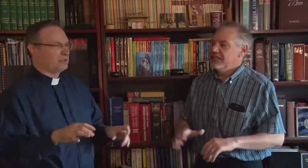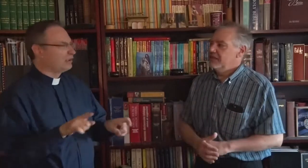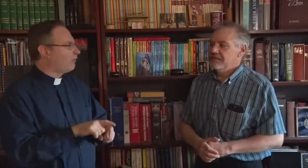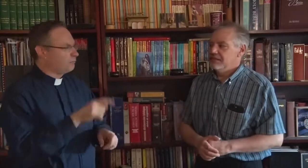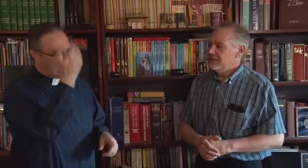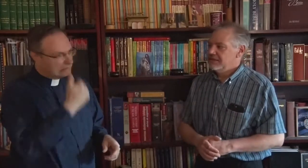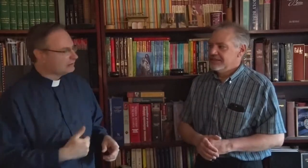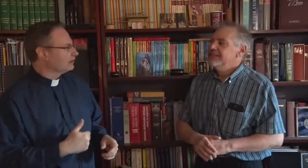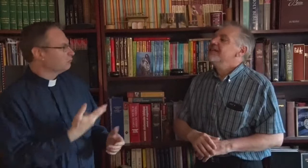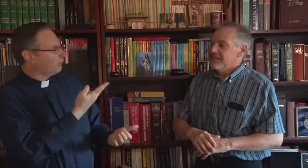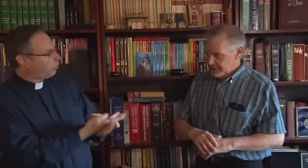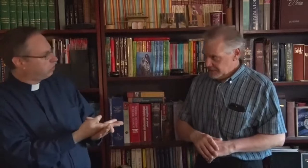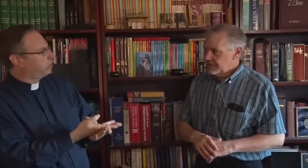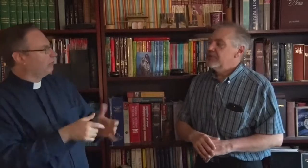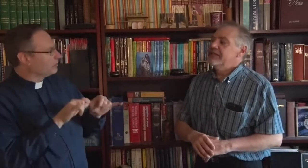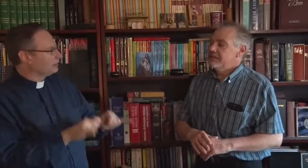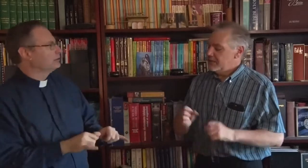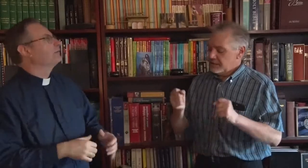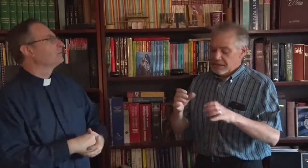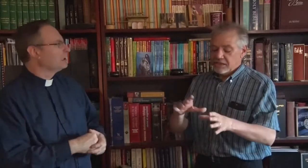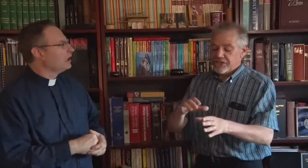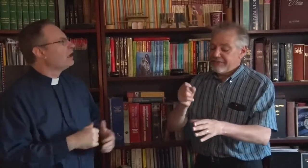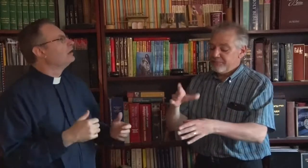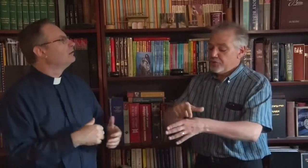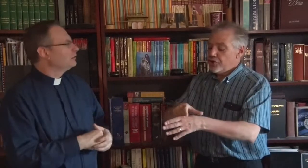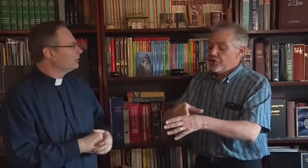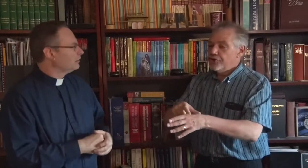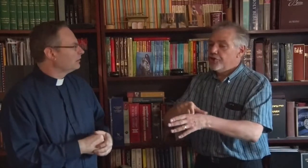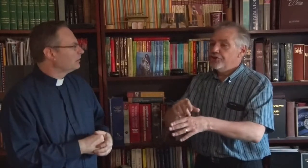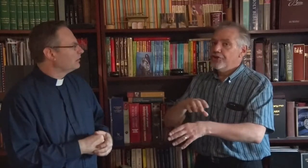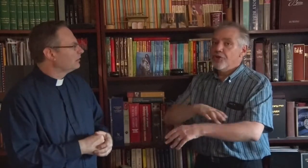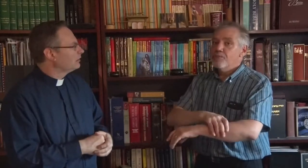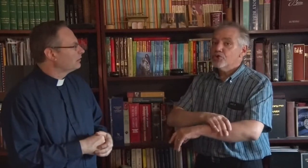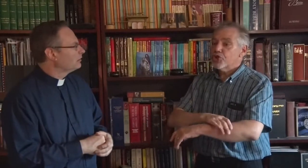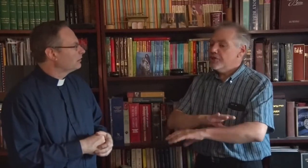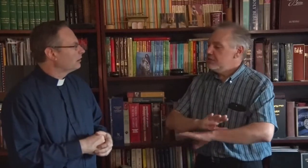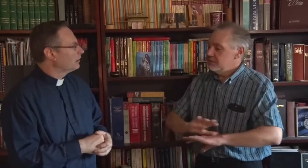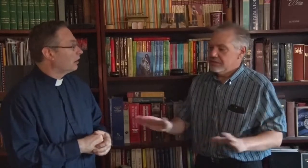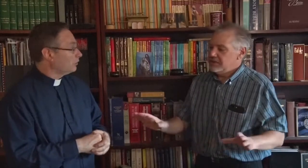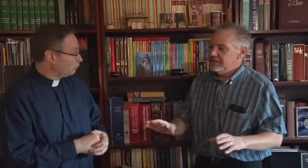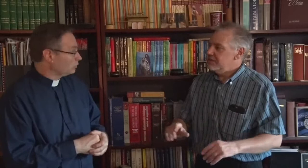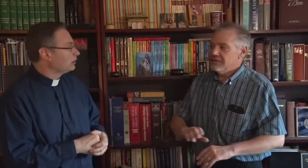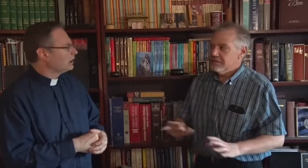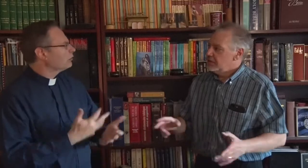Comme paralysé, puis reste au lit. J’avais plus de muscle En plus?